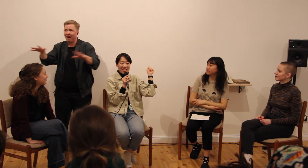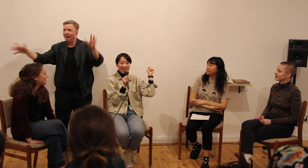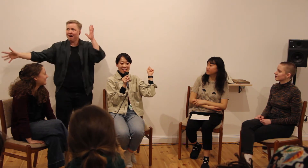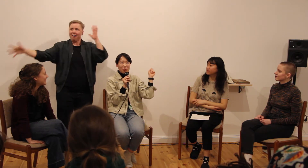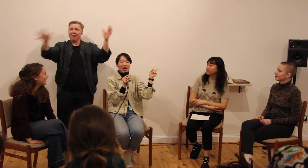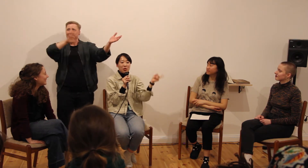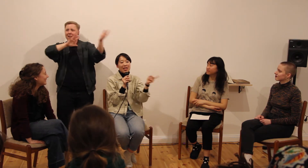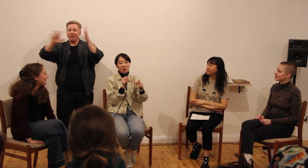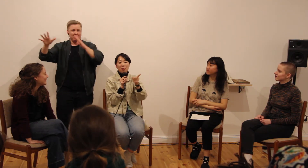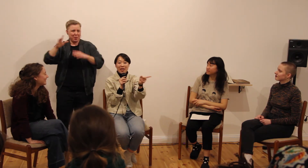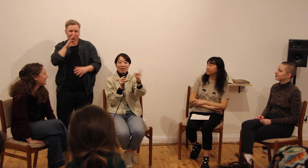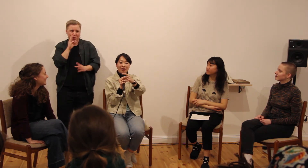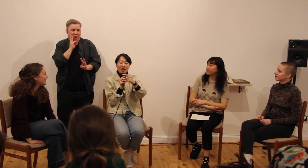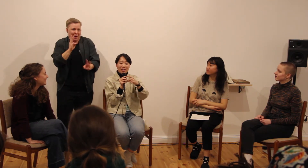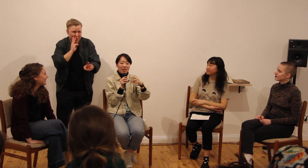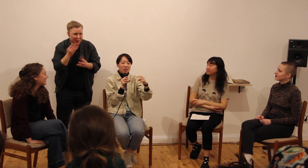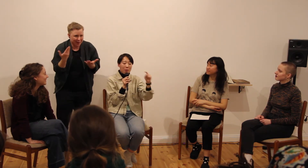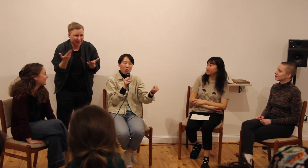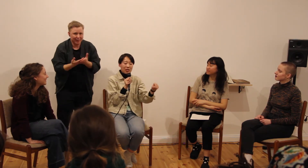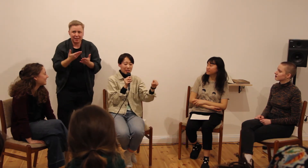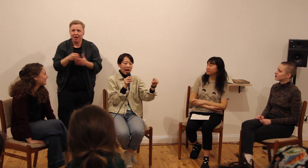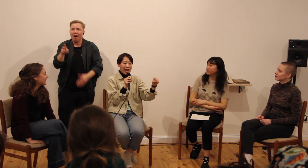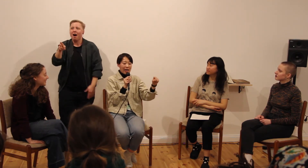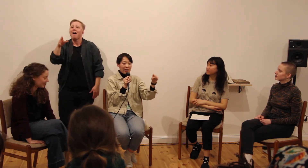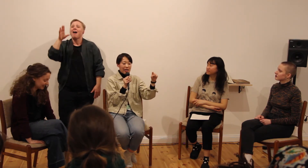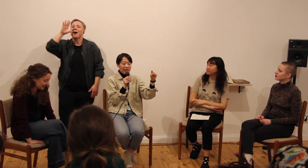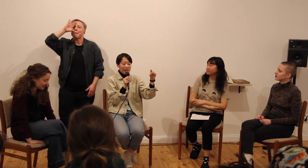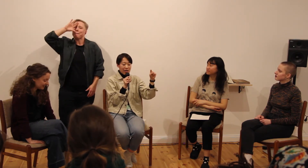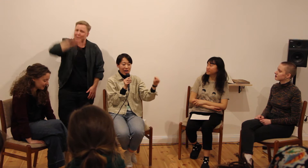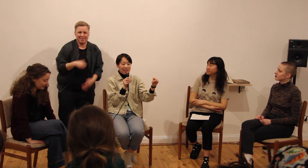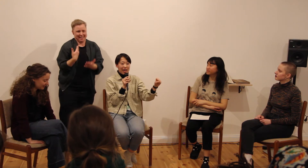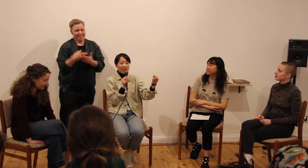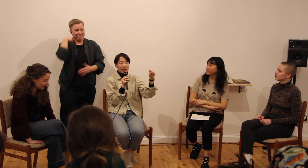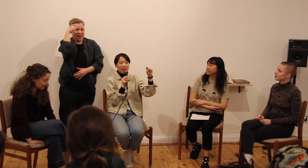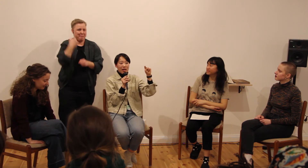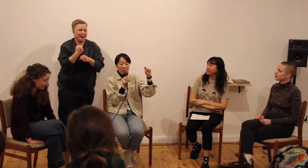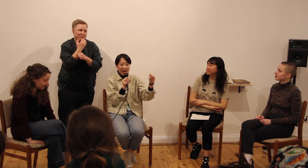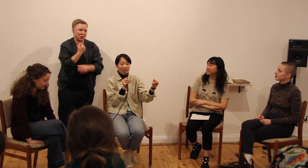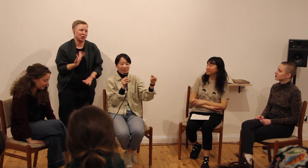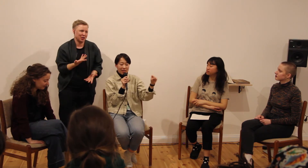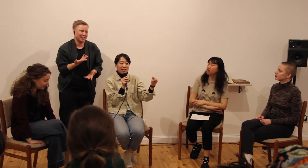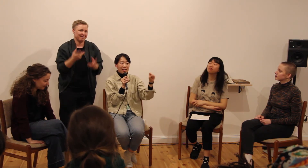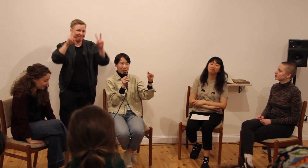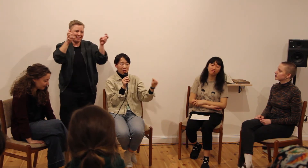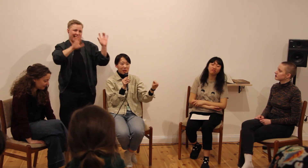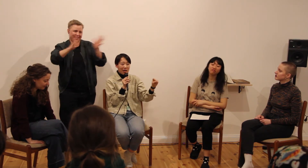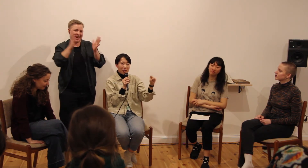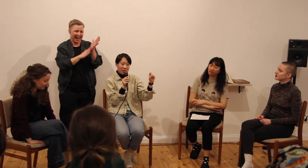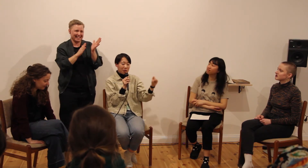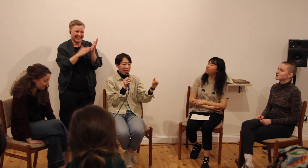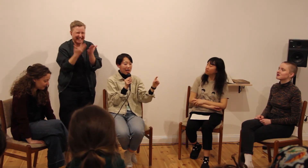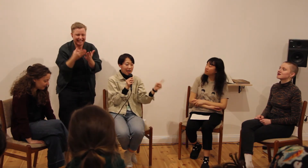Das war auch der Punkt wo ich feststellte, dass ich ein CODA war.